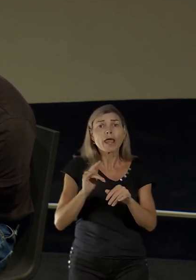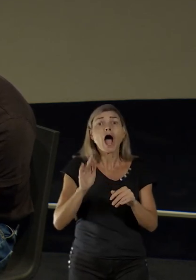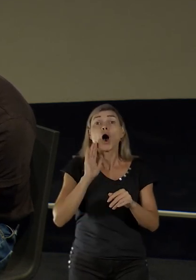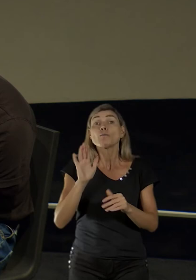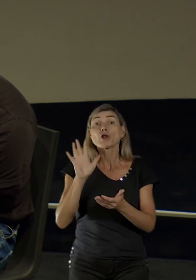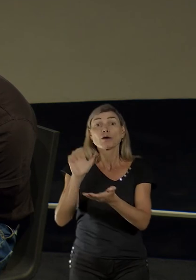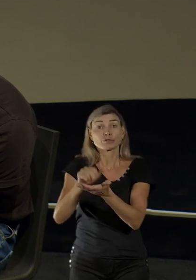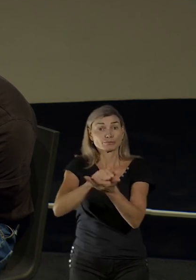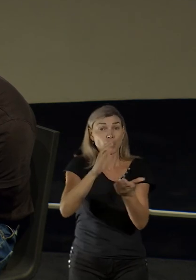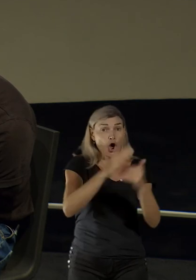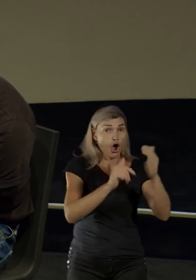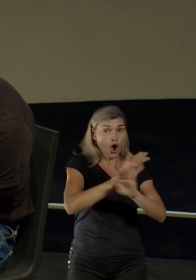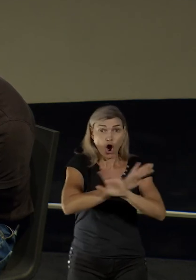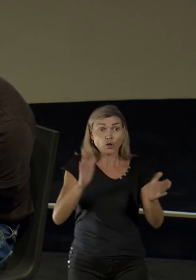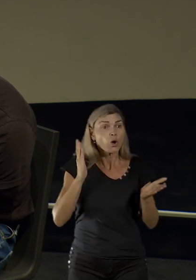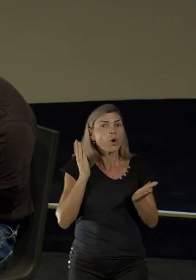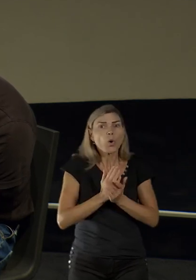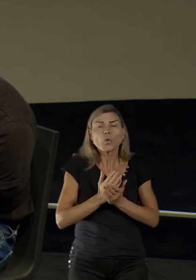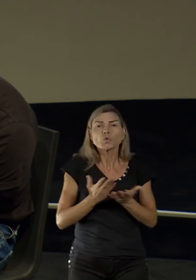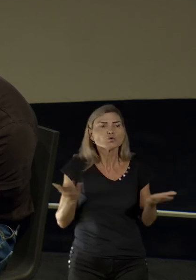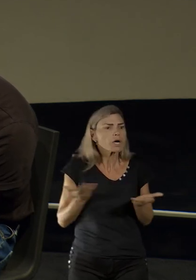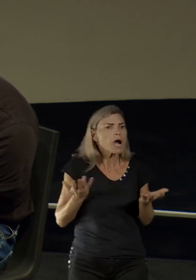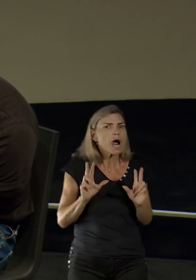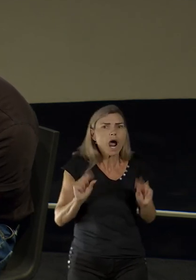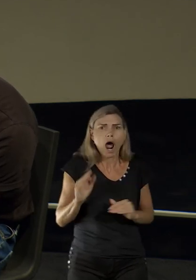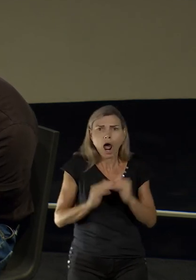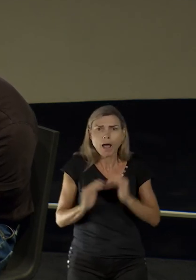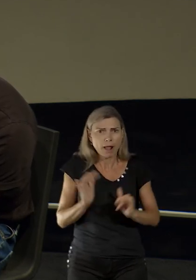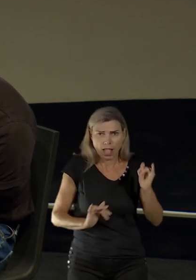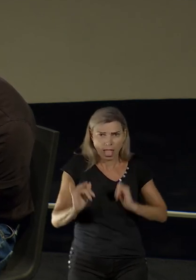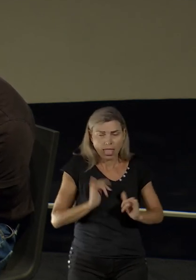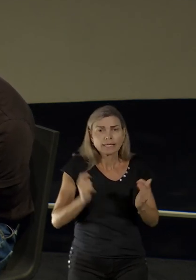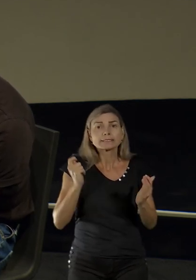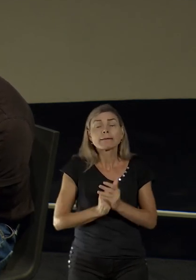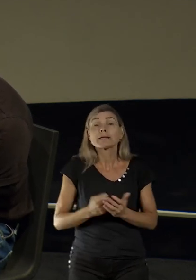Buď se ta Praha začne vylidňovat, začne stagnovat v tom svém rozvoji a já si úplně